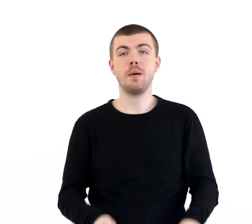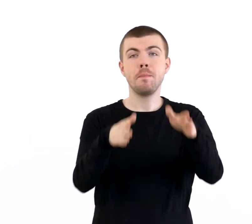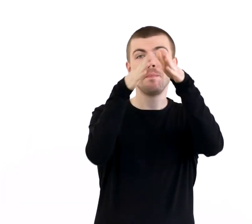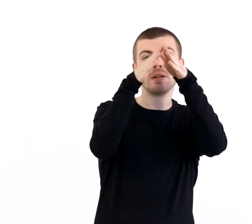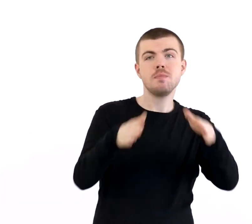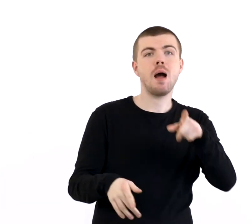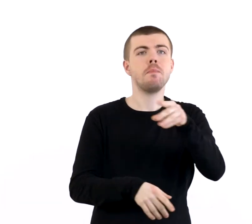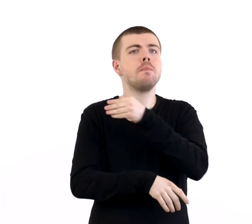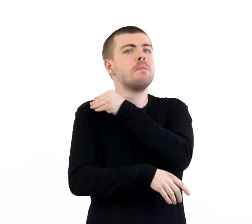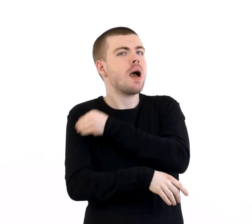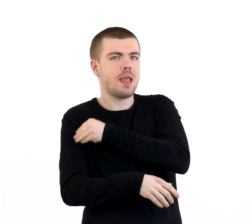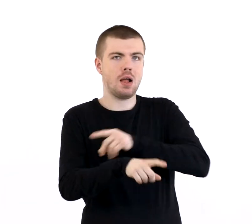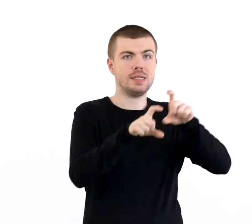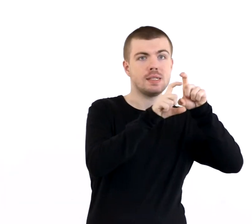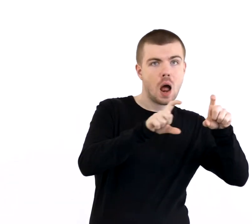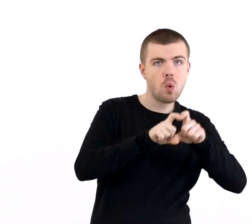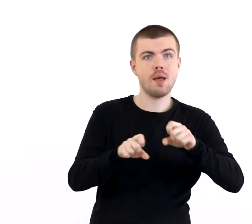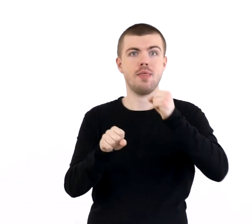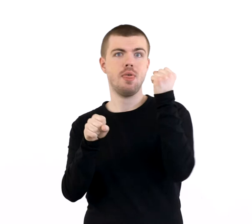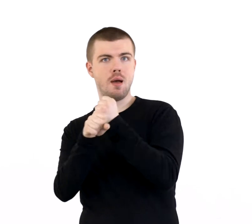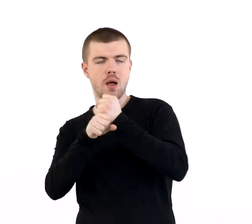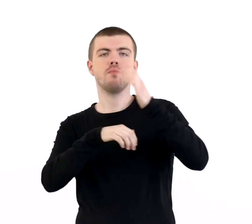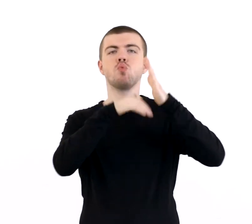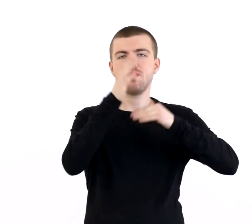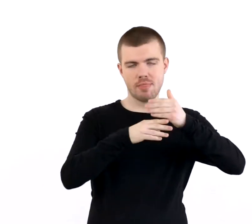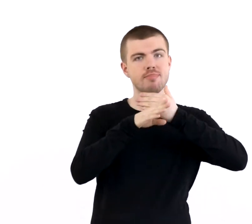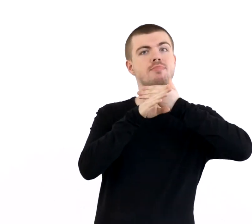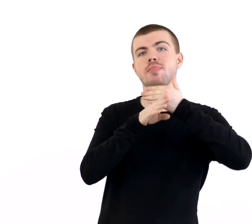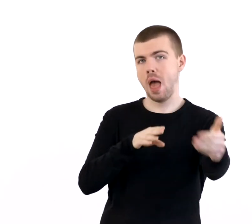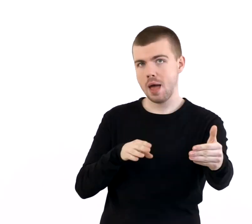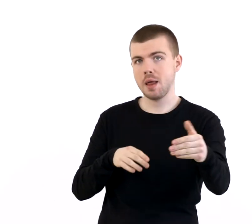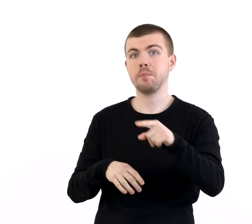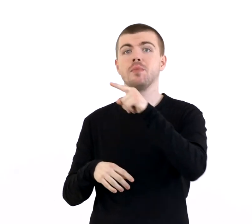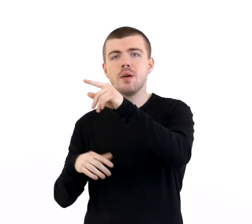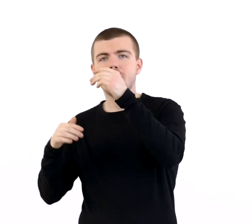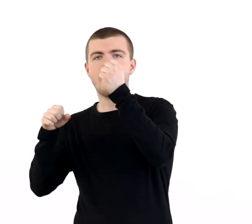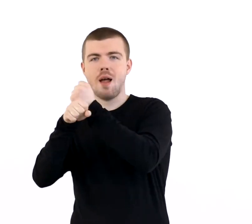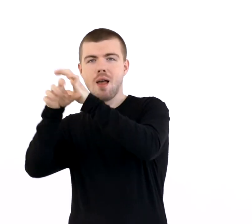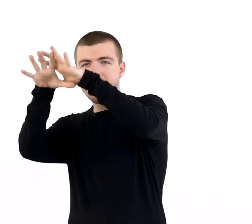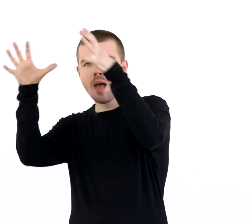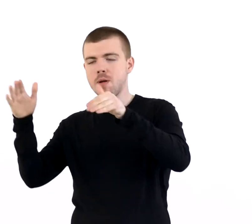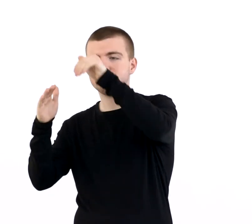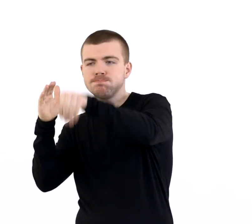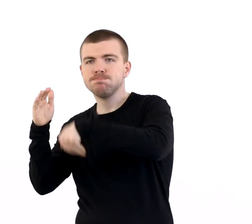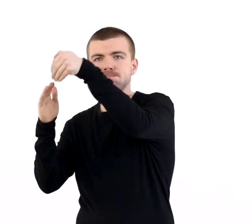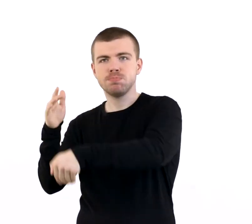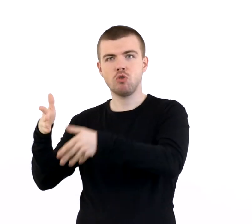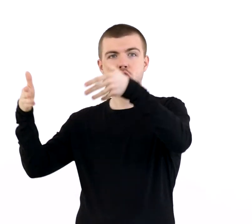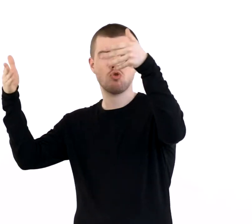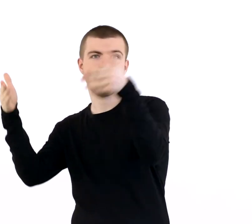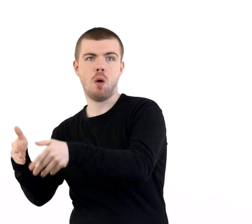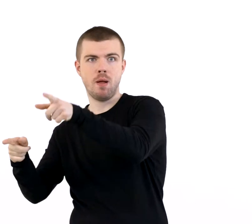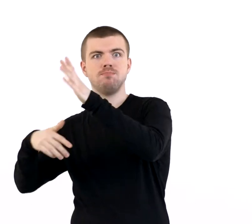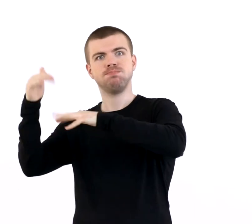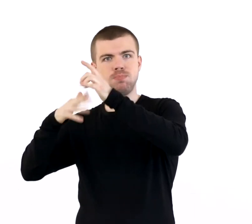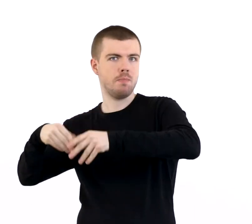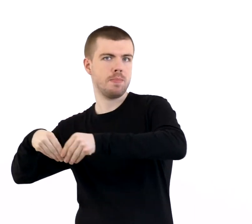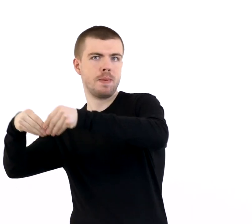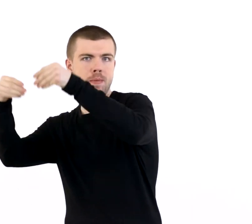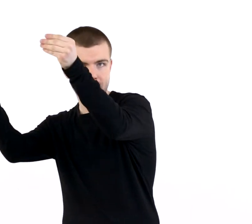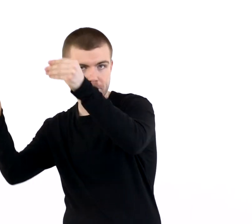Kontynuowano wznoszenie piramid z cegły i kamienia oraz rozwinięto budowę grobowców kutych w skale.